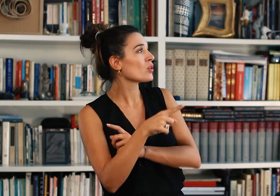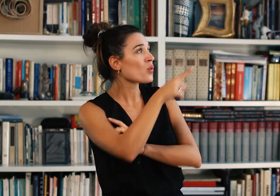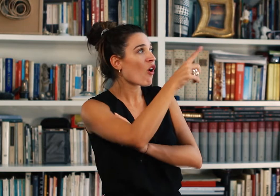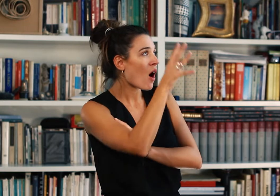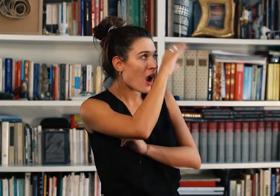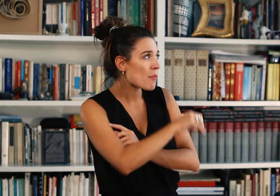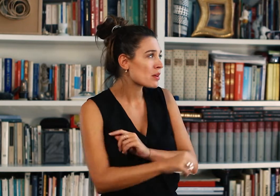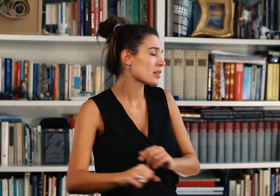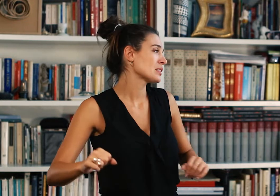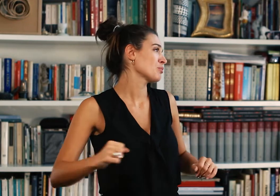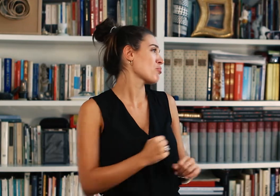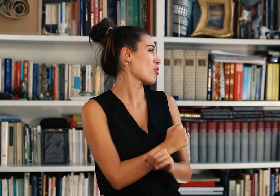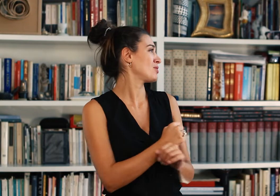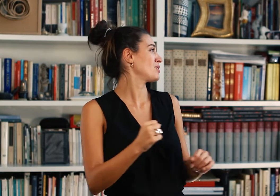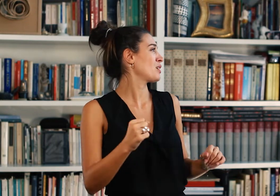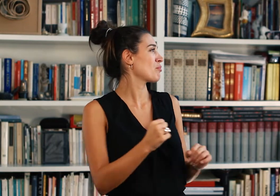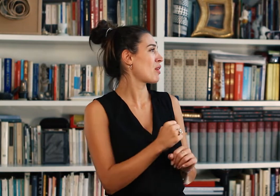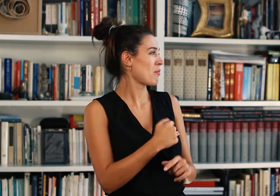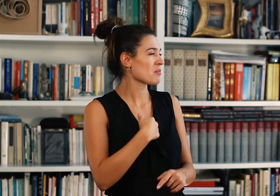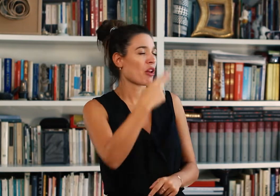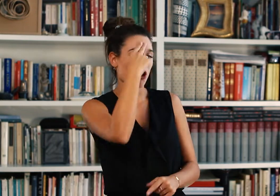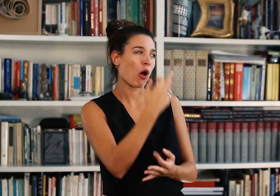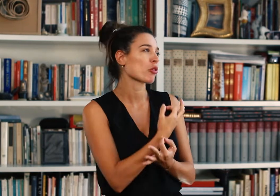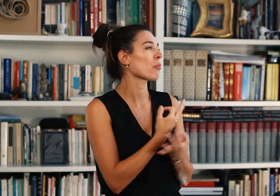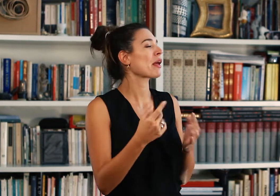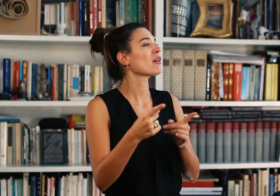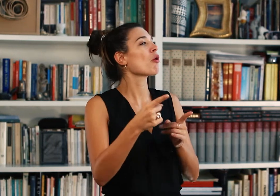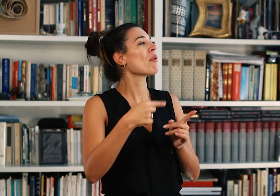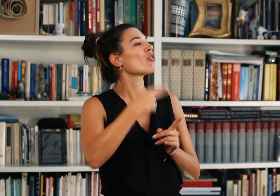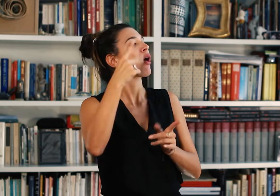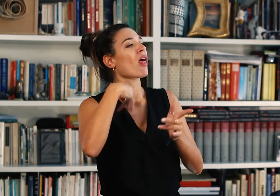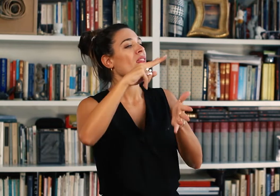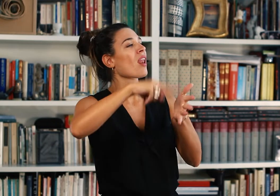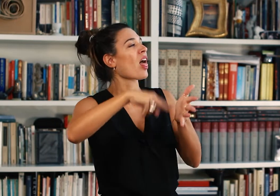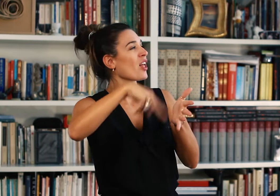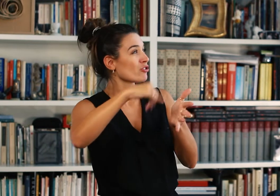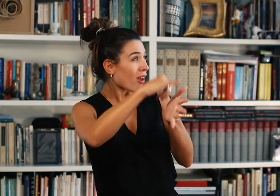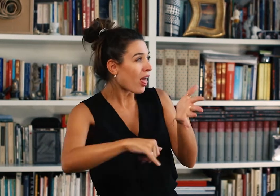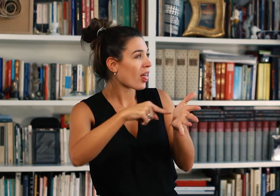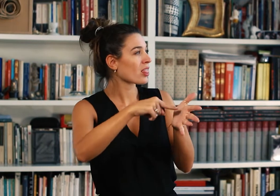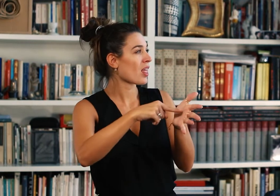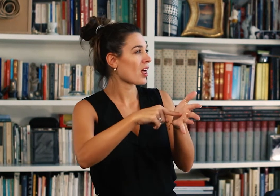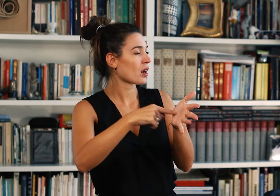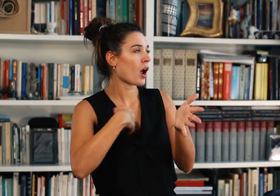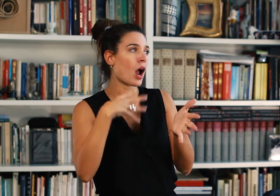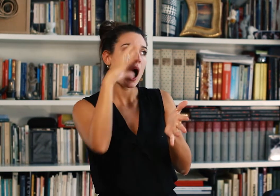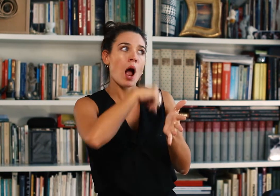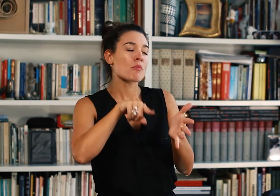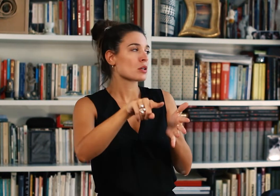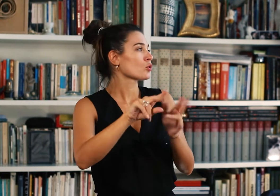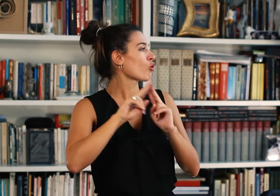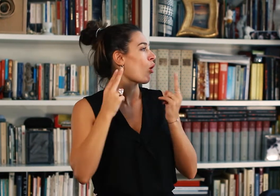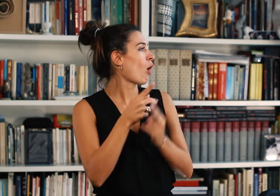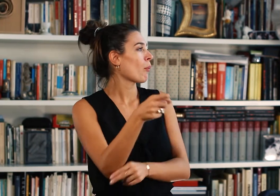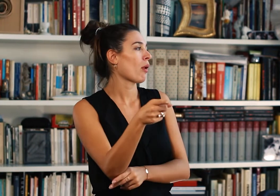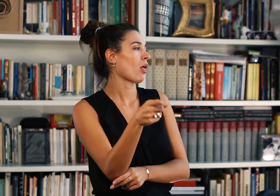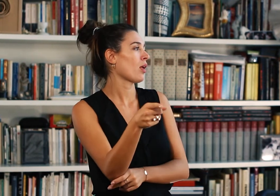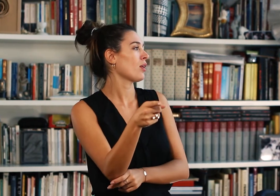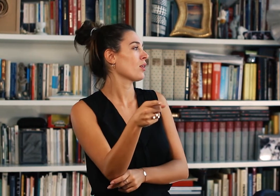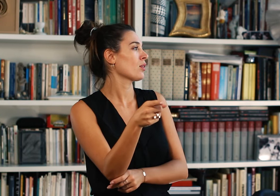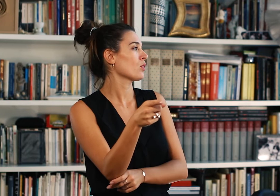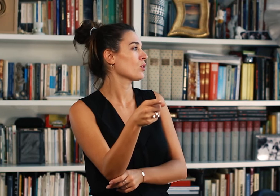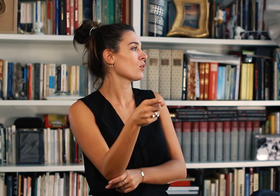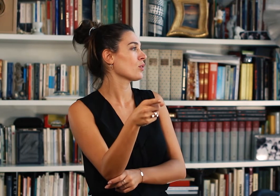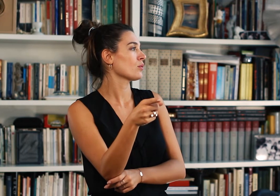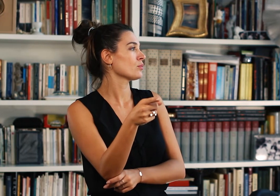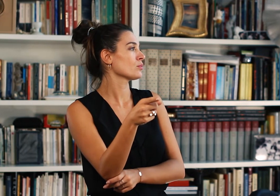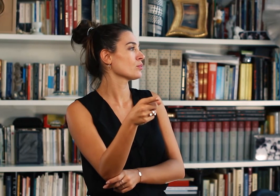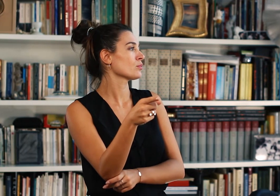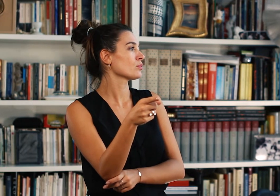Voi non lo potete capire ma io l'ho sentita leggere quella lettera. Io so che è così."